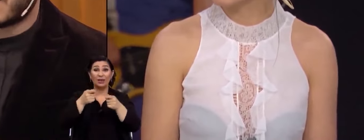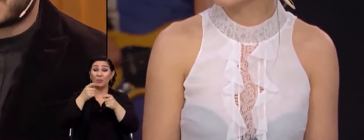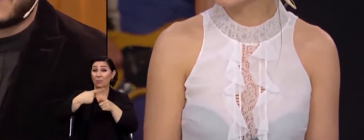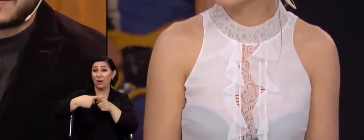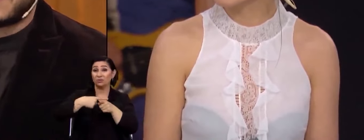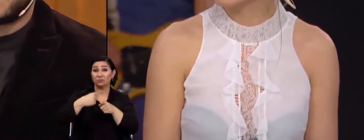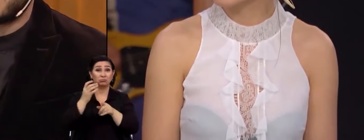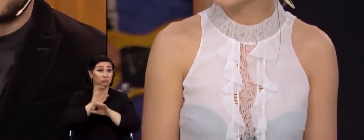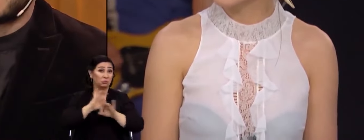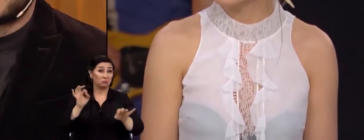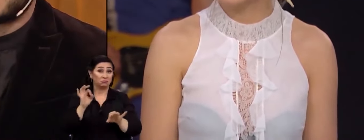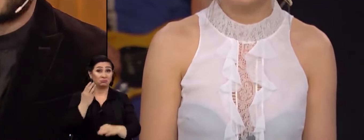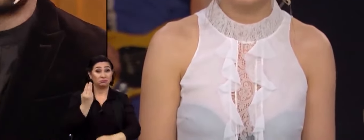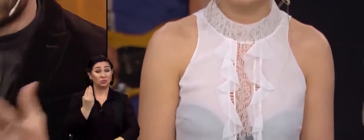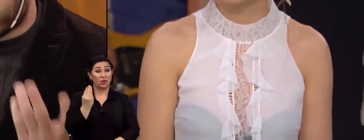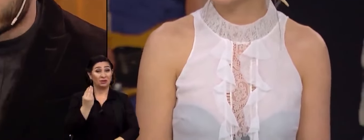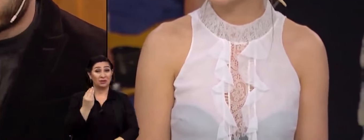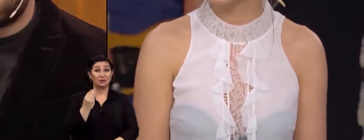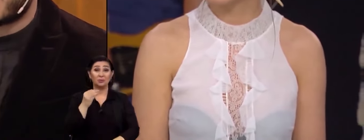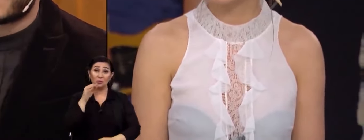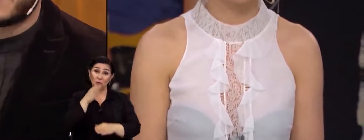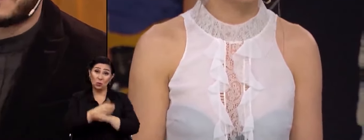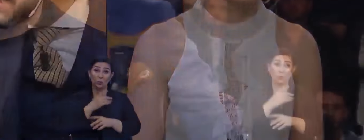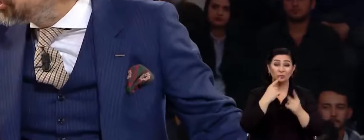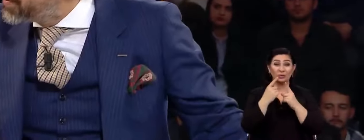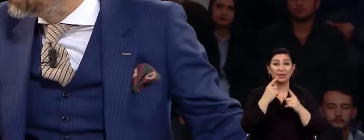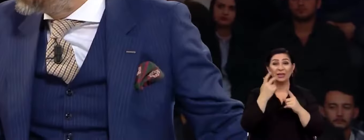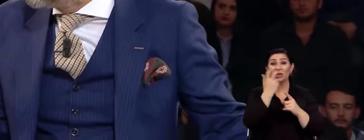hakkını verdi yani Yani doğru konuşm genelde şarkı yarışmalarında ben